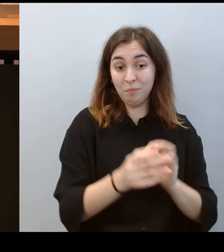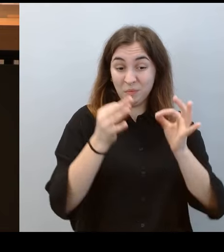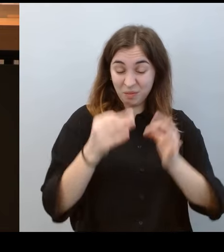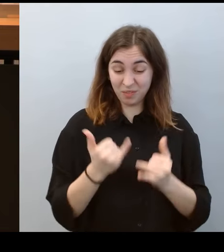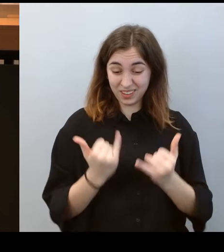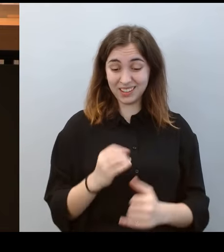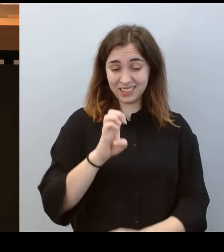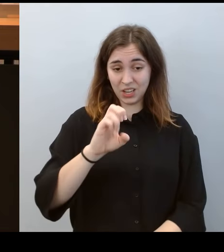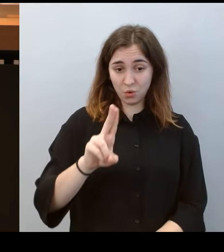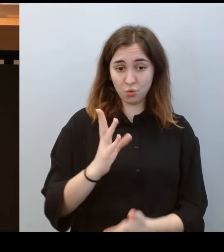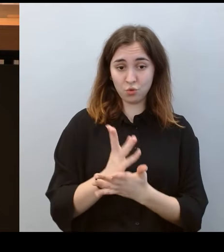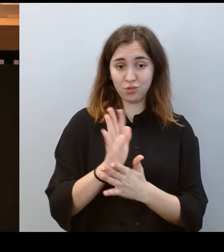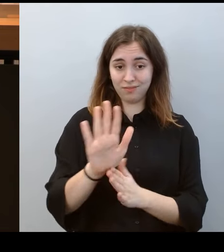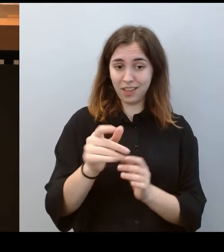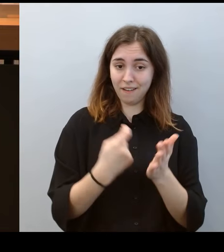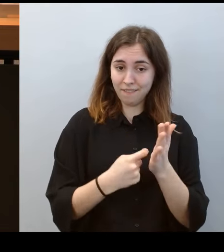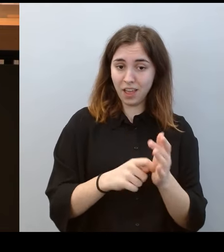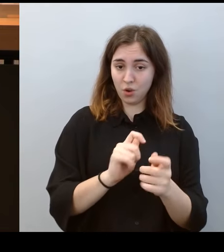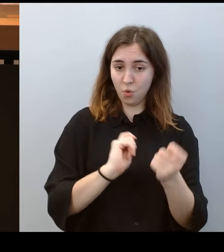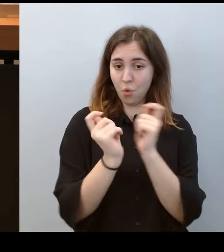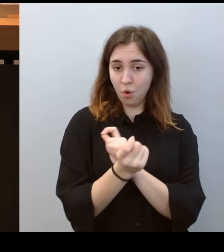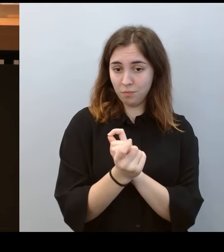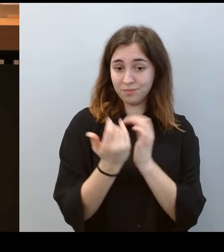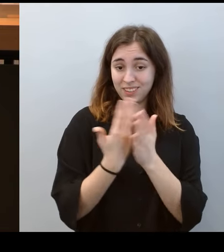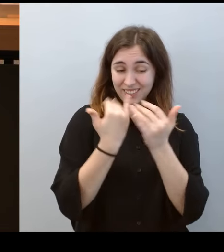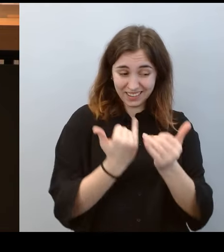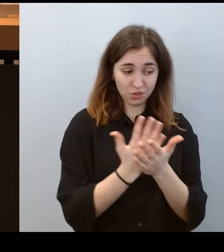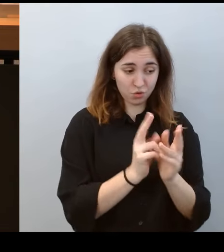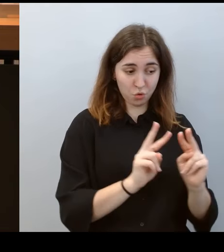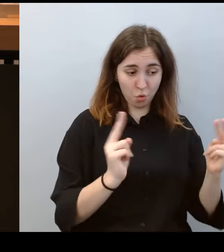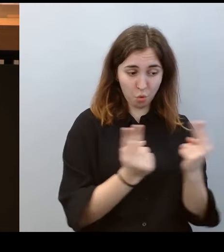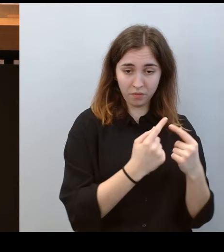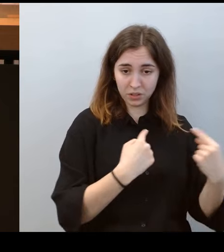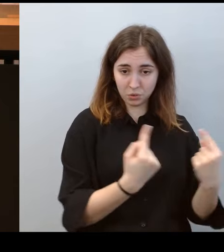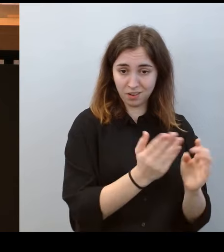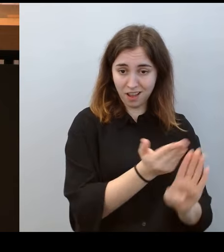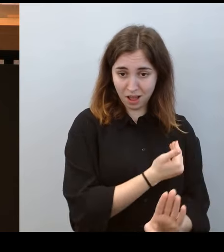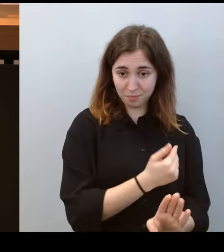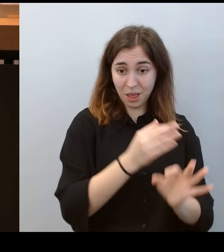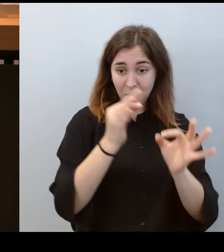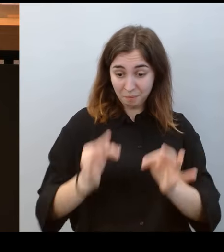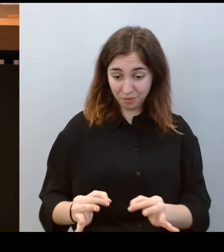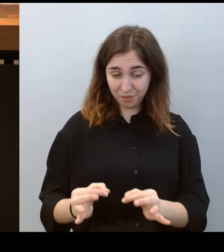würde bürokratischer Aufwand entstehen, wenn wir sie dann nämlich wieder einführen müssten. Also wie macht man es richtig?